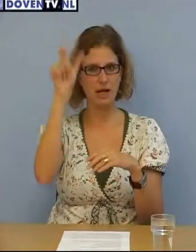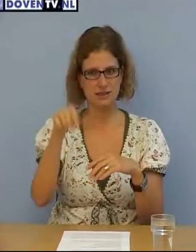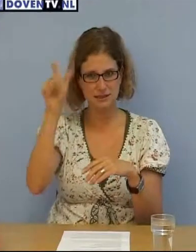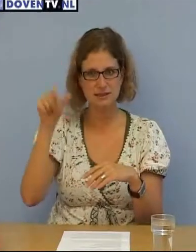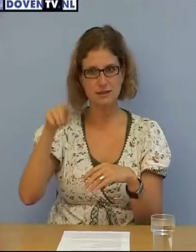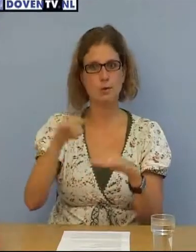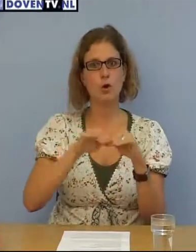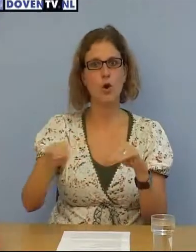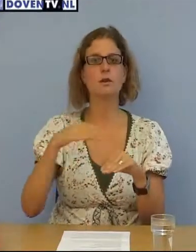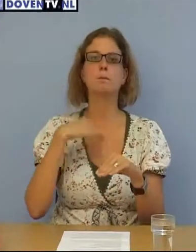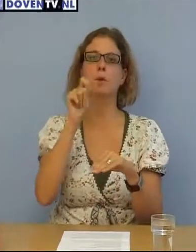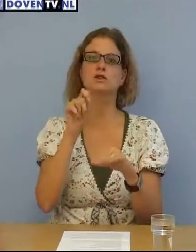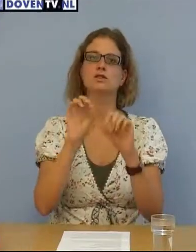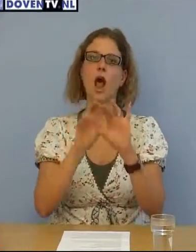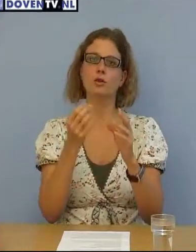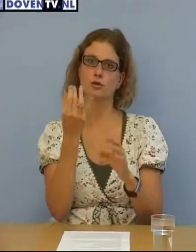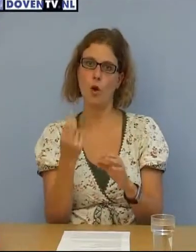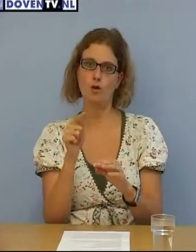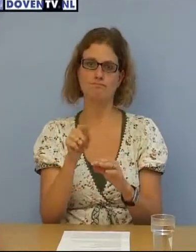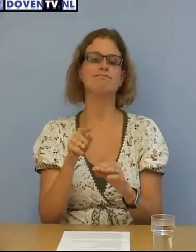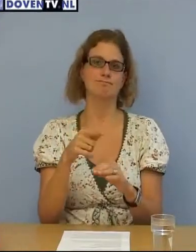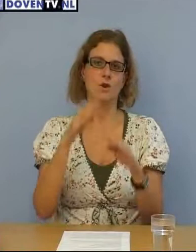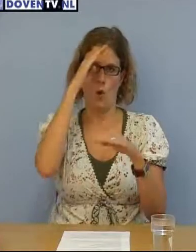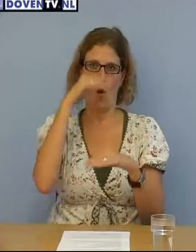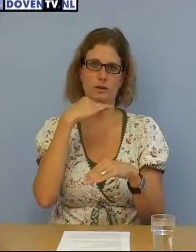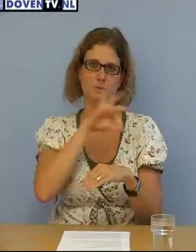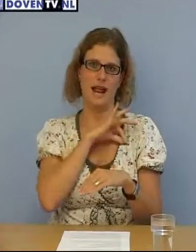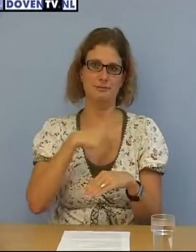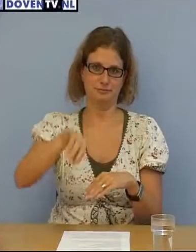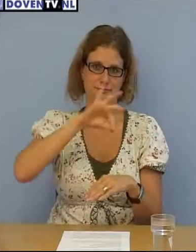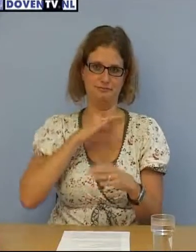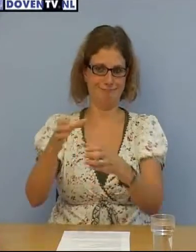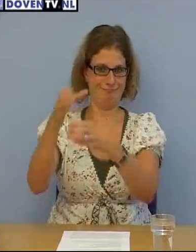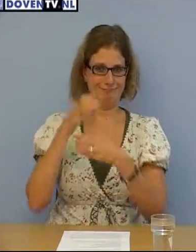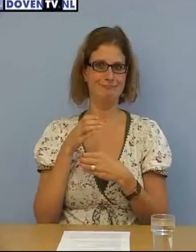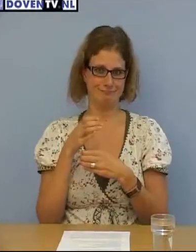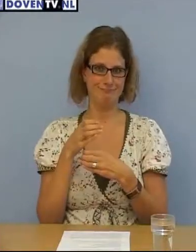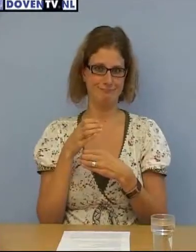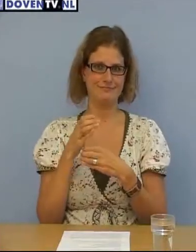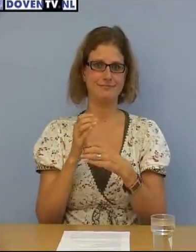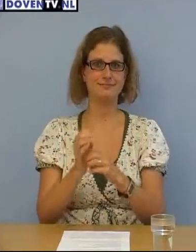op grond van het puntensaldo de hoofdprijs in ontvangst mochten nemen.